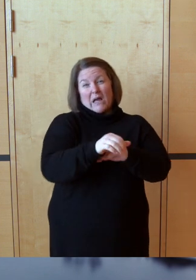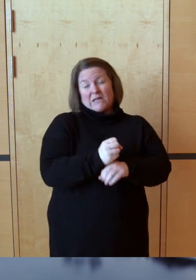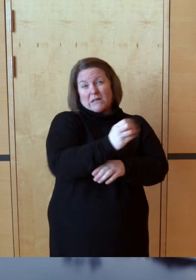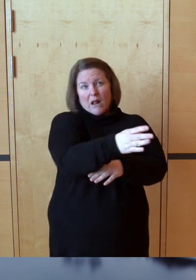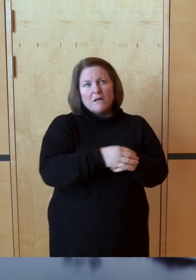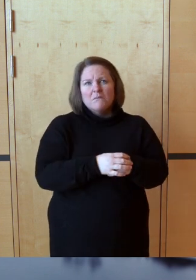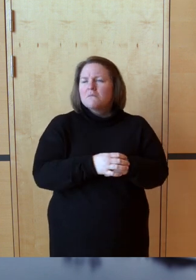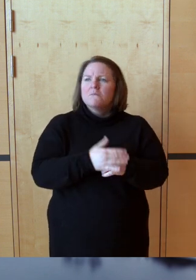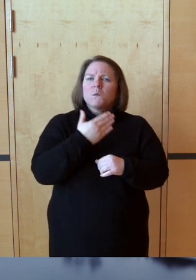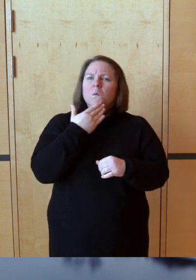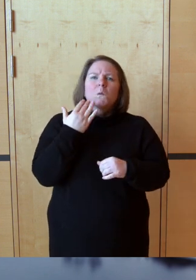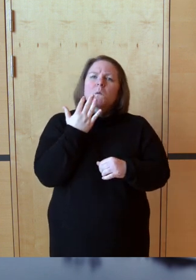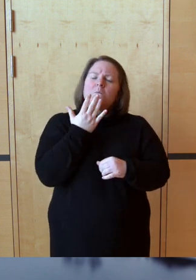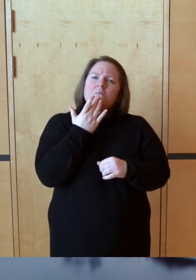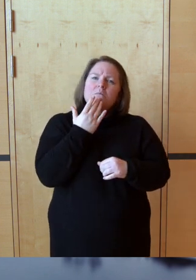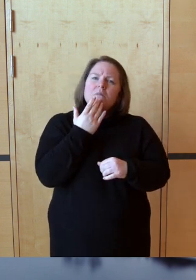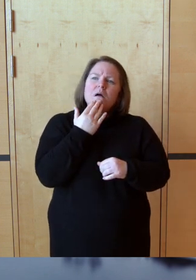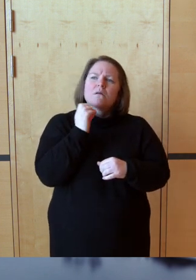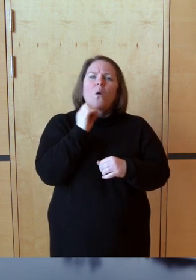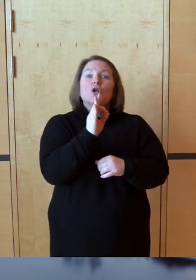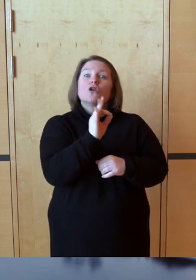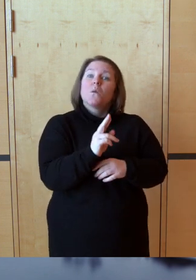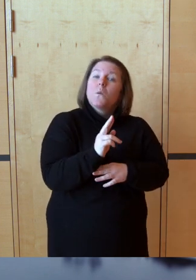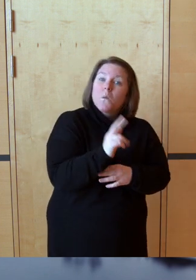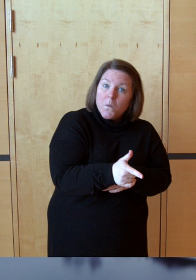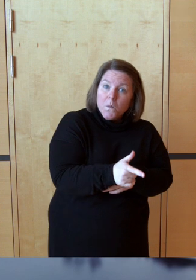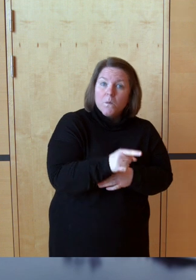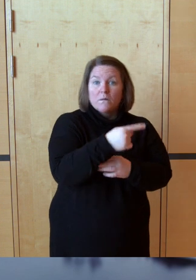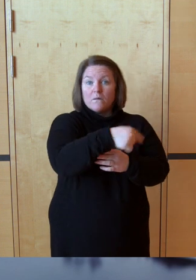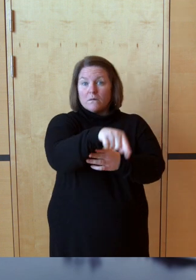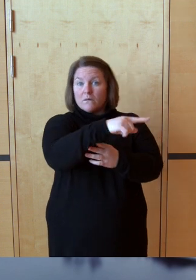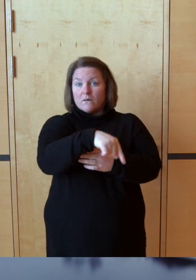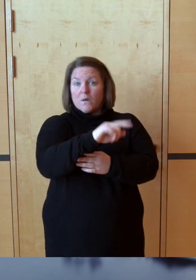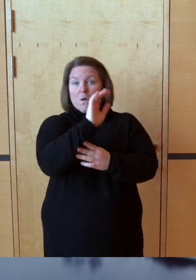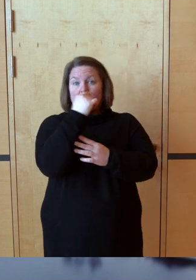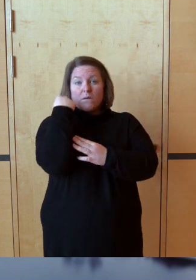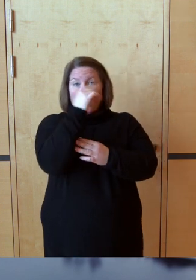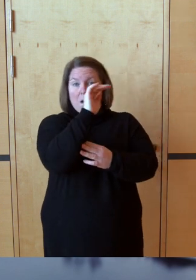Berätta om hur mycket insekter man skulle kunna hyra ut de lokalerna som finns på resten av tiden